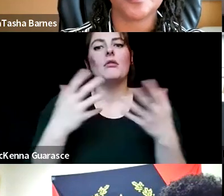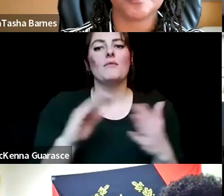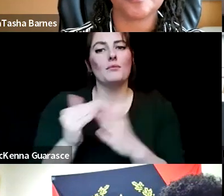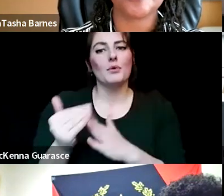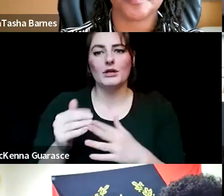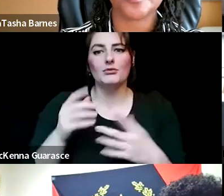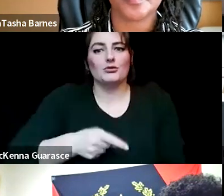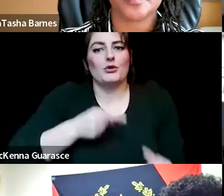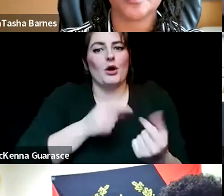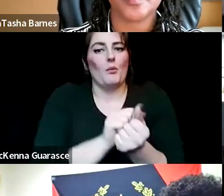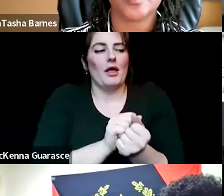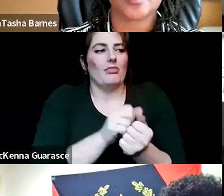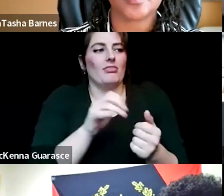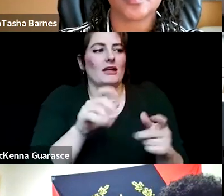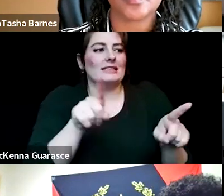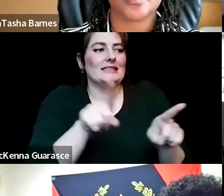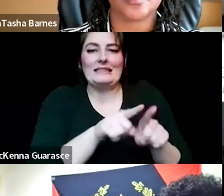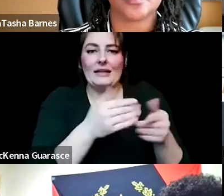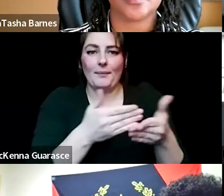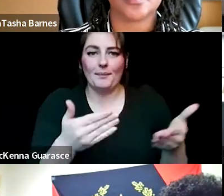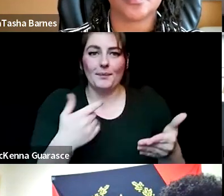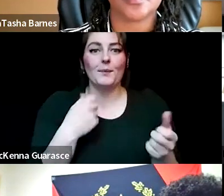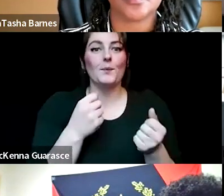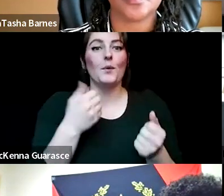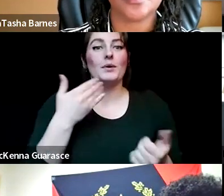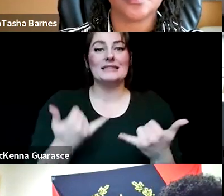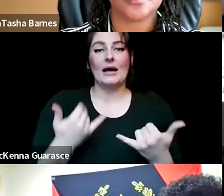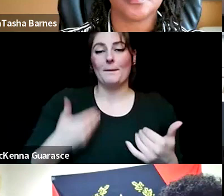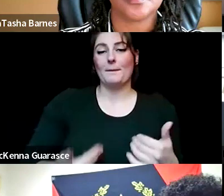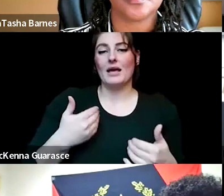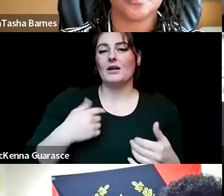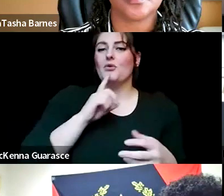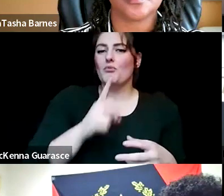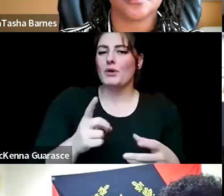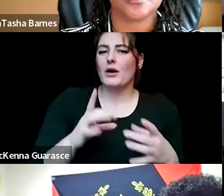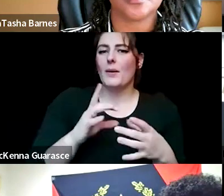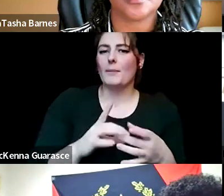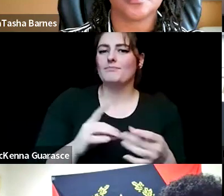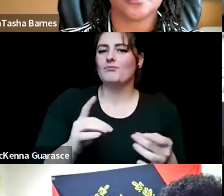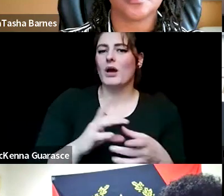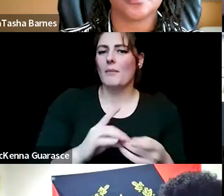que padecen esto y me quedo con un mensaje de esperanza de que esto es posible,